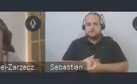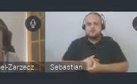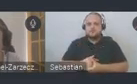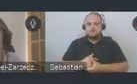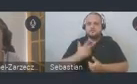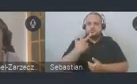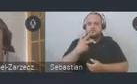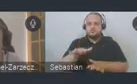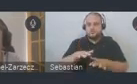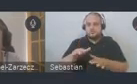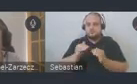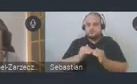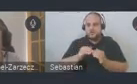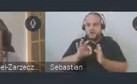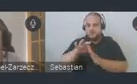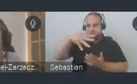czyli trzy miejsca od dołu.